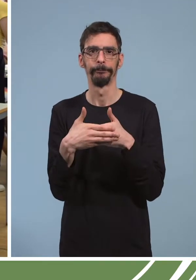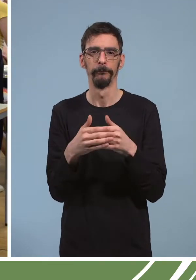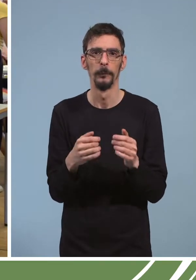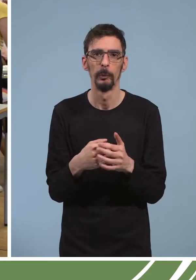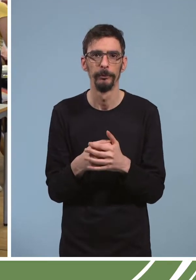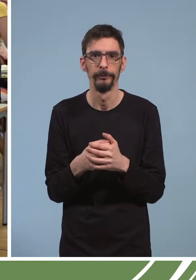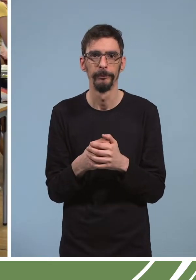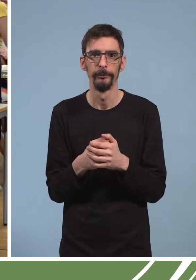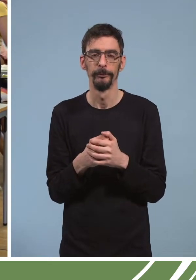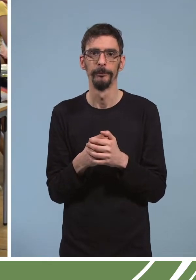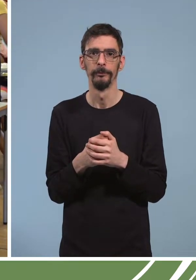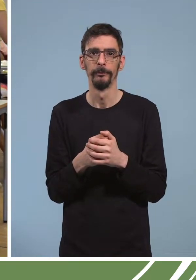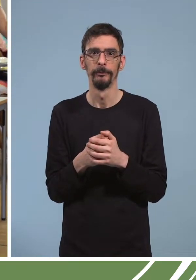kannst du das Frühstück beenden.